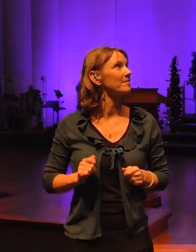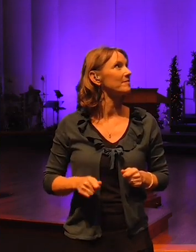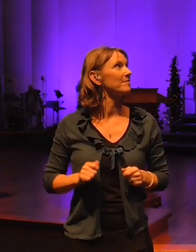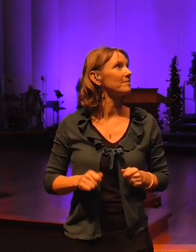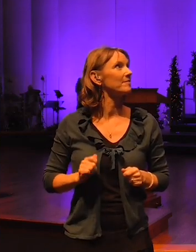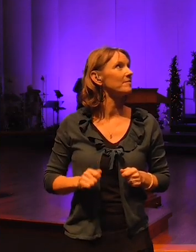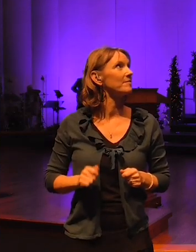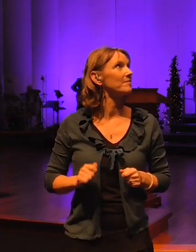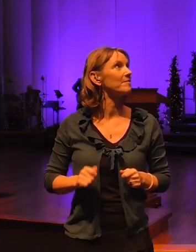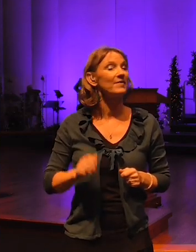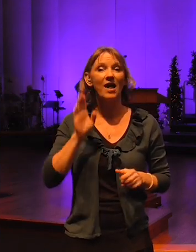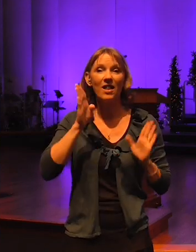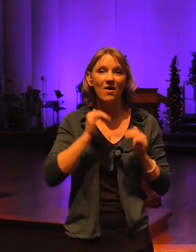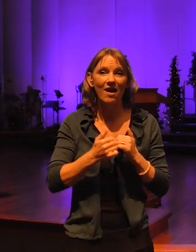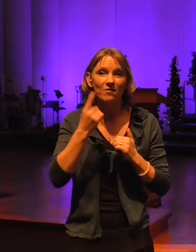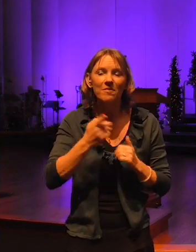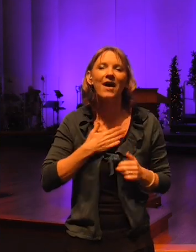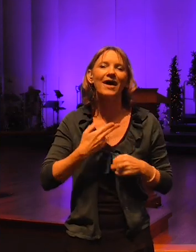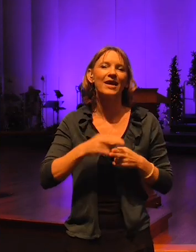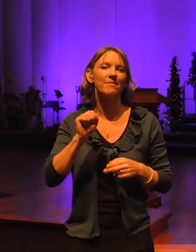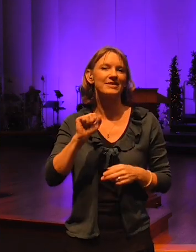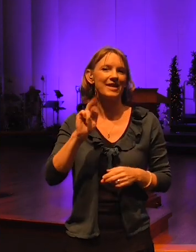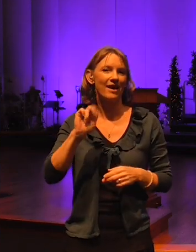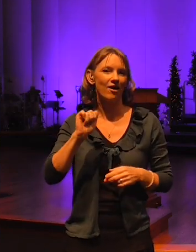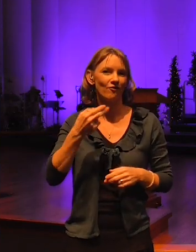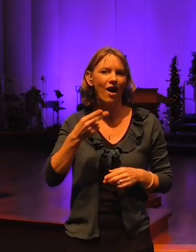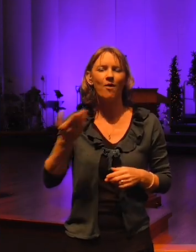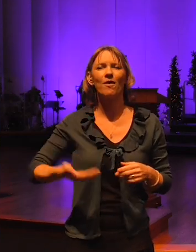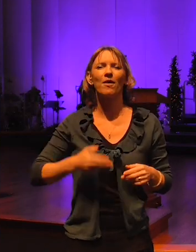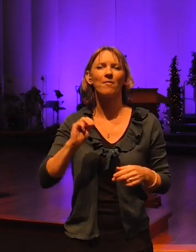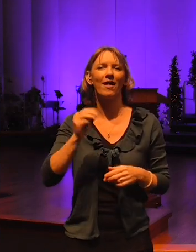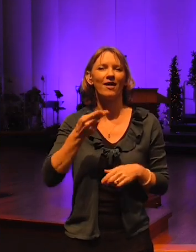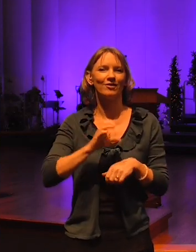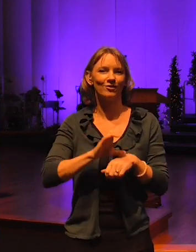Hola a todos, mi nombre es Sarah y bienvenidos a la iglesia Mile High. Muchas gracias por